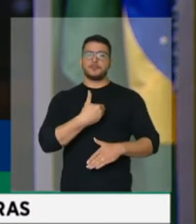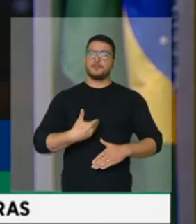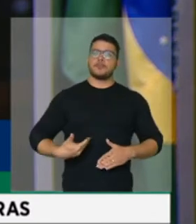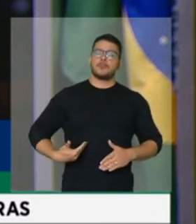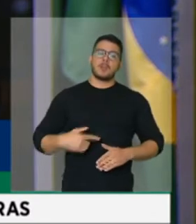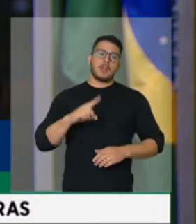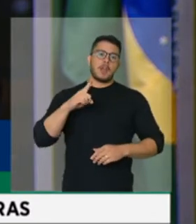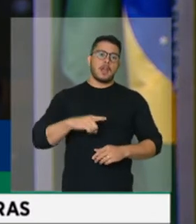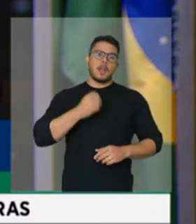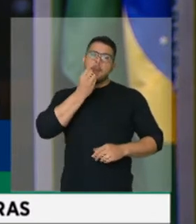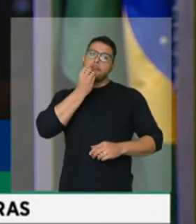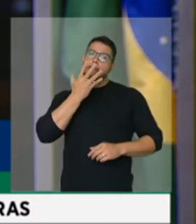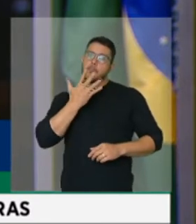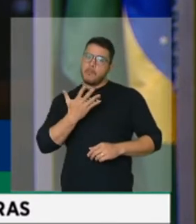BEM ATENDIDO, QUE O CIDADÃO BRASILEIRO TENHA BONS